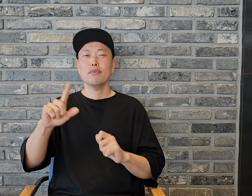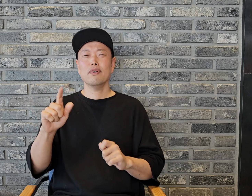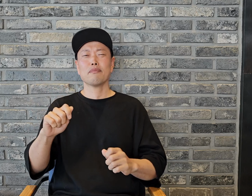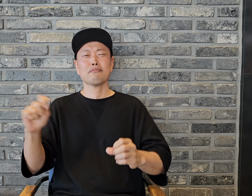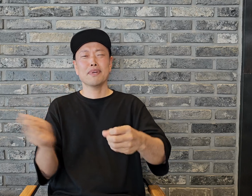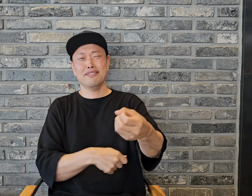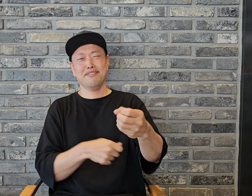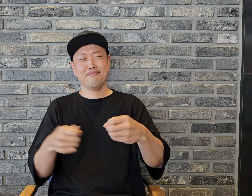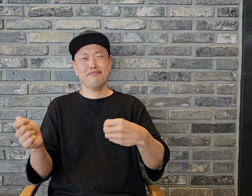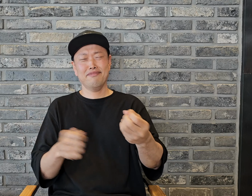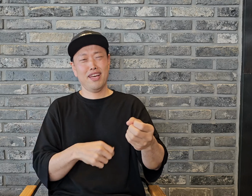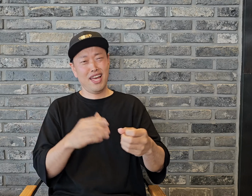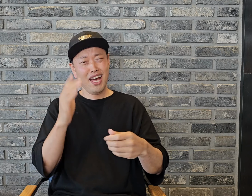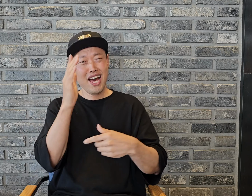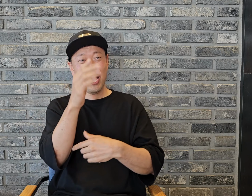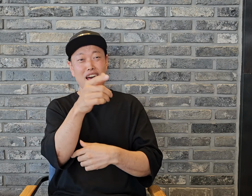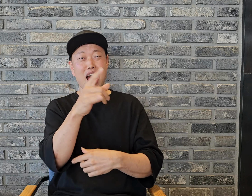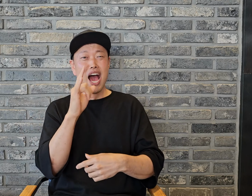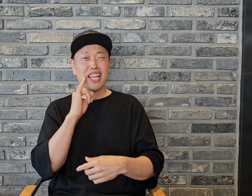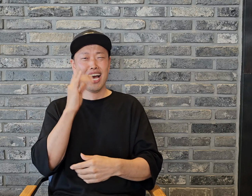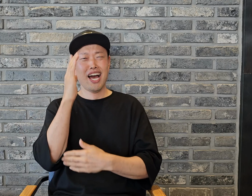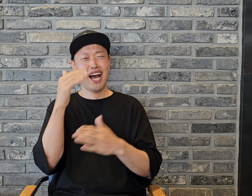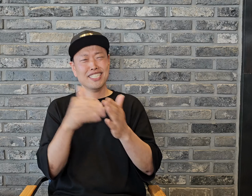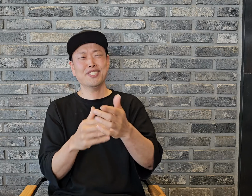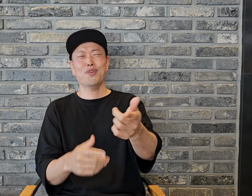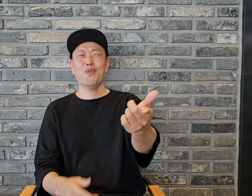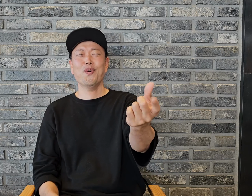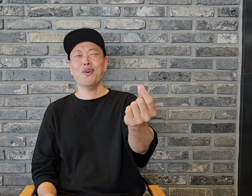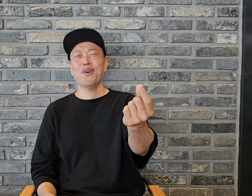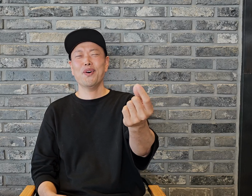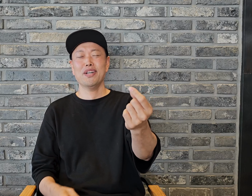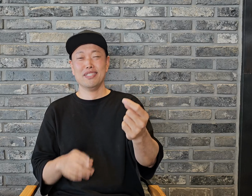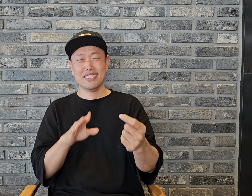puedes pensar en las peonzas con las que solías jugar cuando eras joven. Lo pensaste.